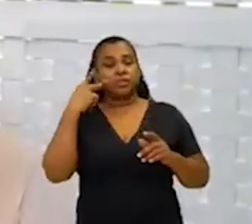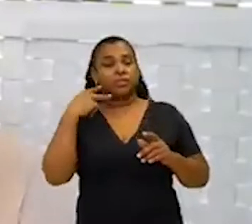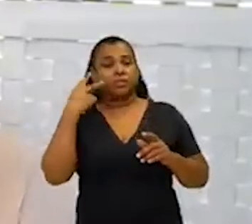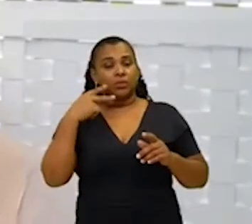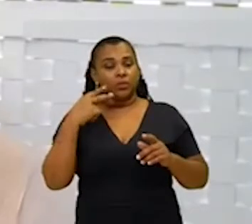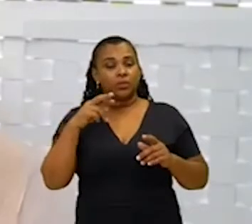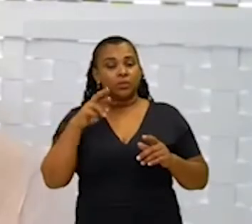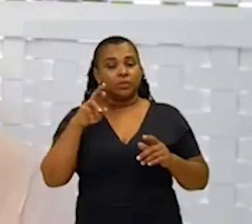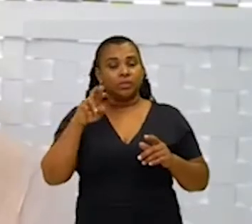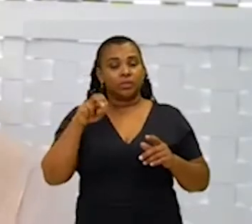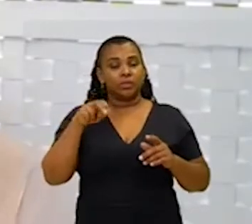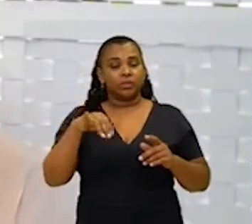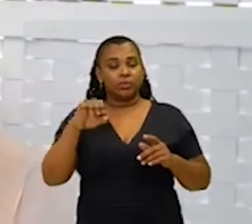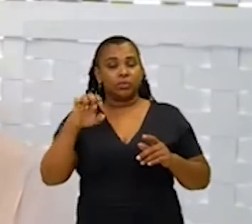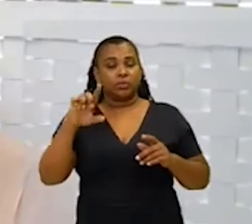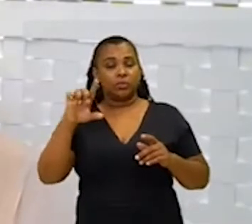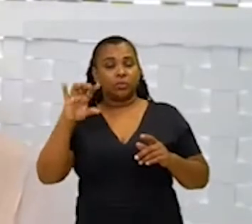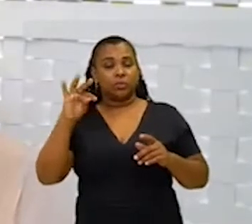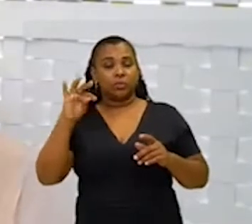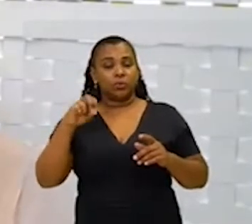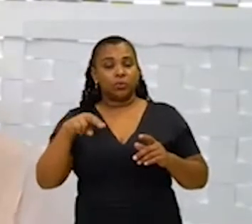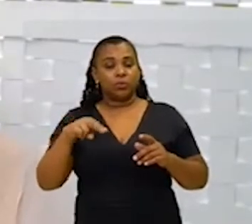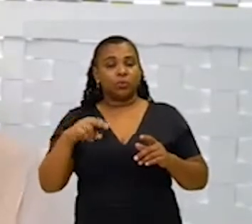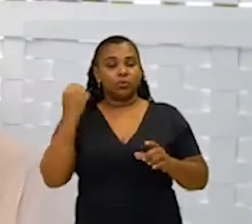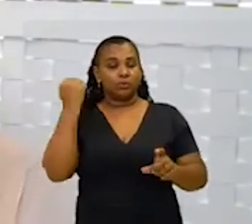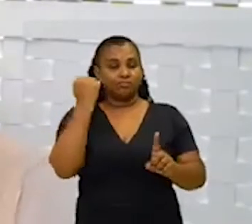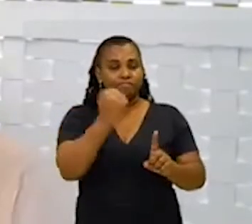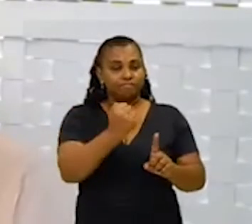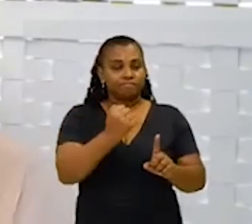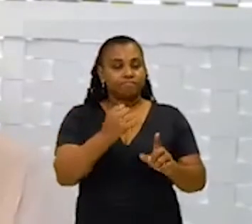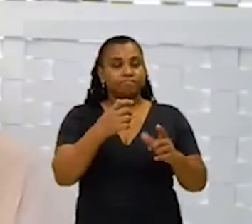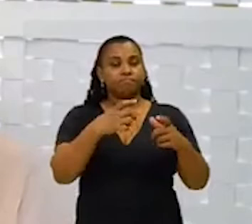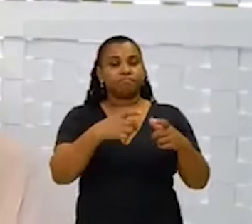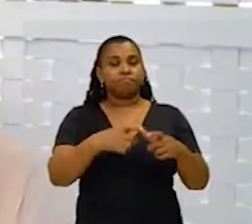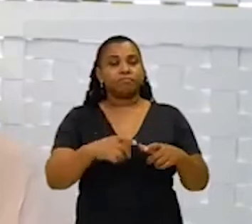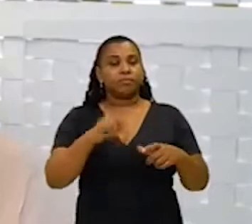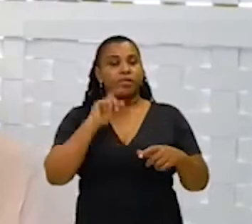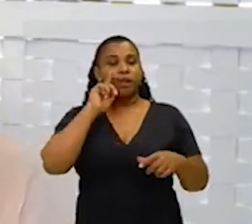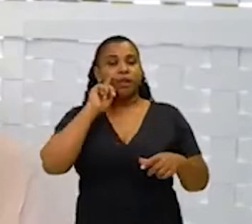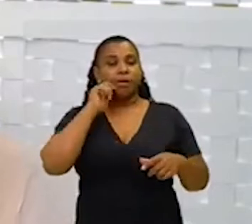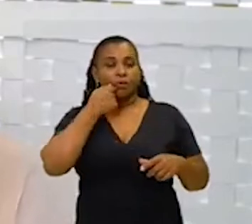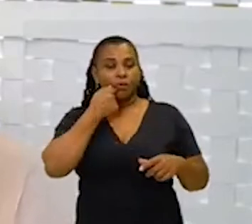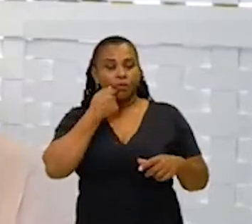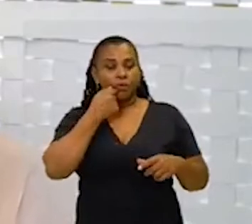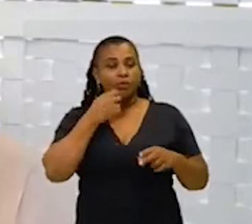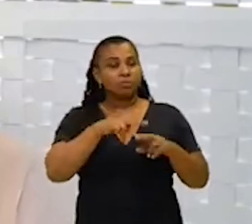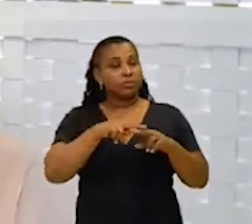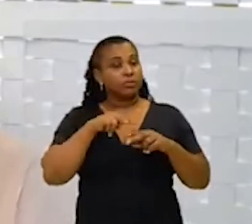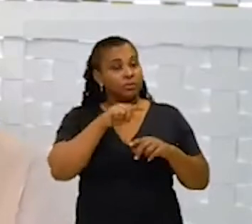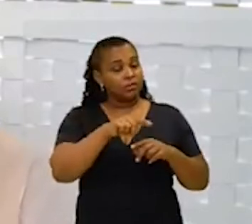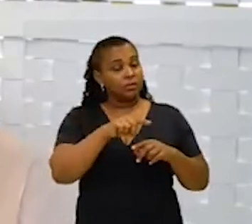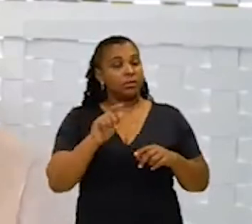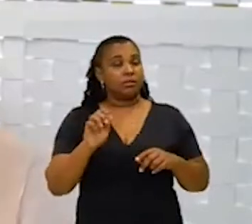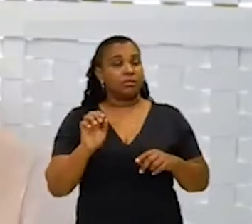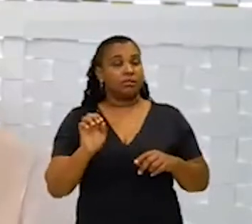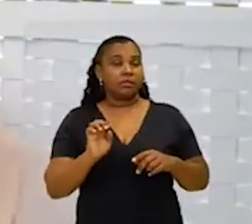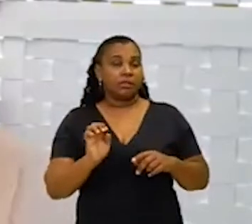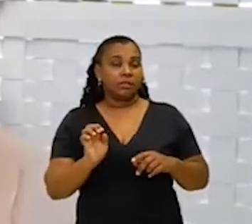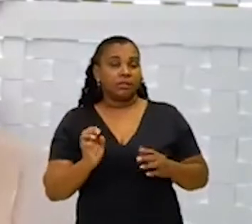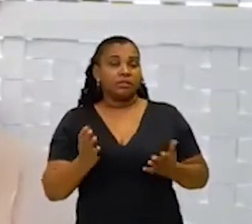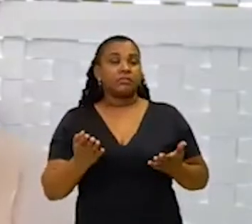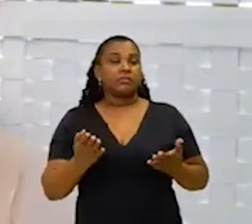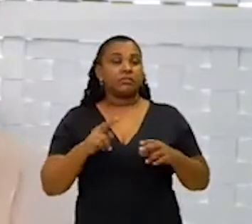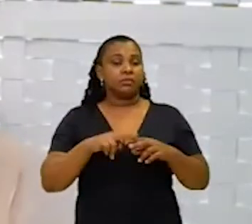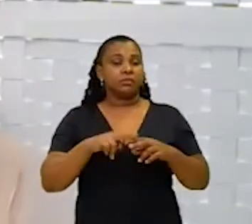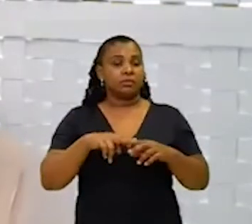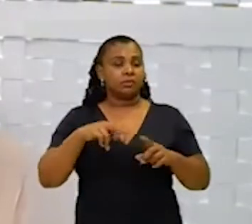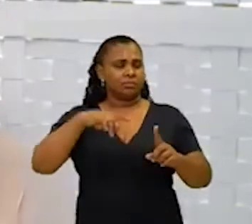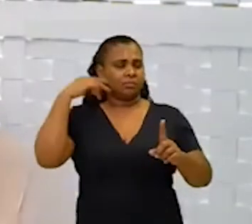Coqueiro Seco Alagoas em 1993 por ser um homem gênero gay ele foi espancado sequestrada por